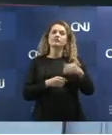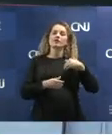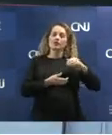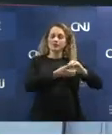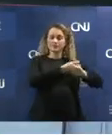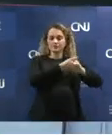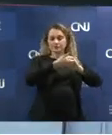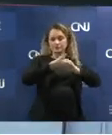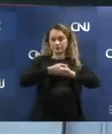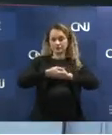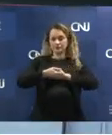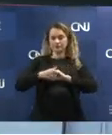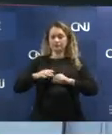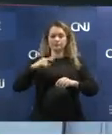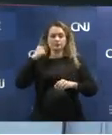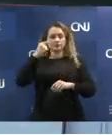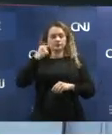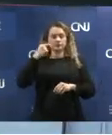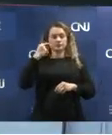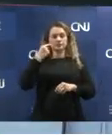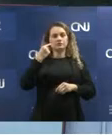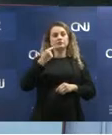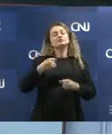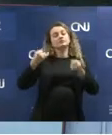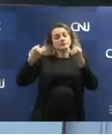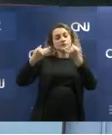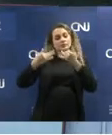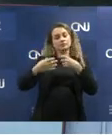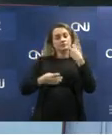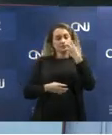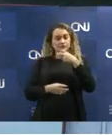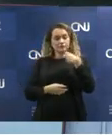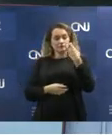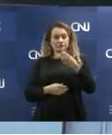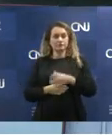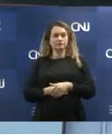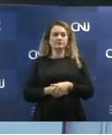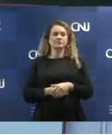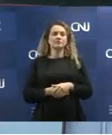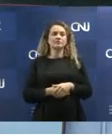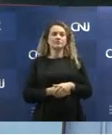advogados pelas sustentações orais. O meu voto é bastante longo,